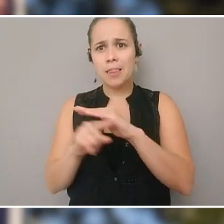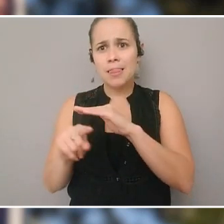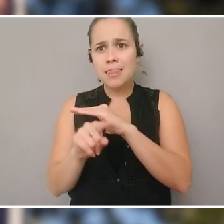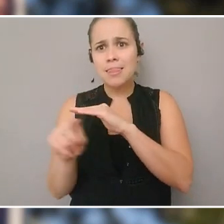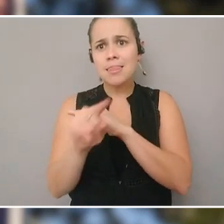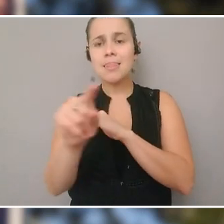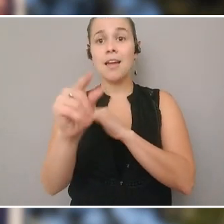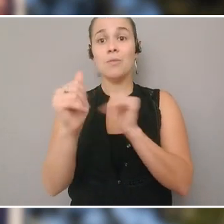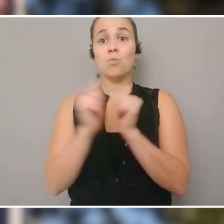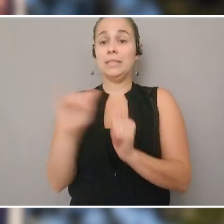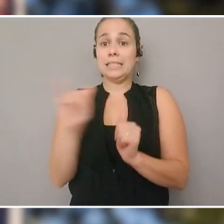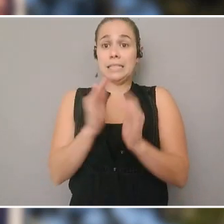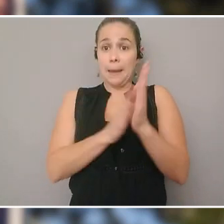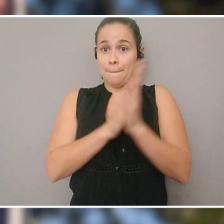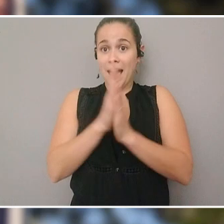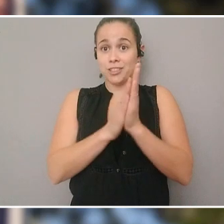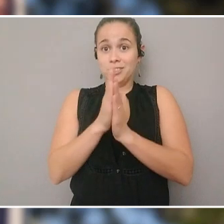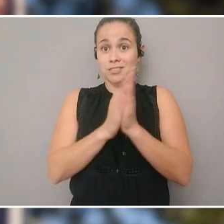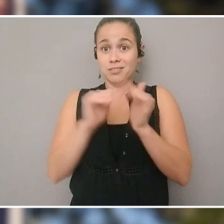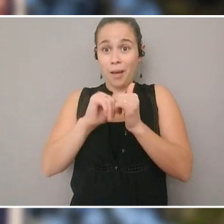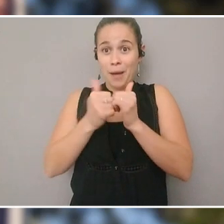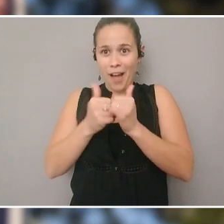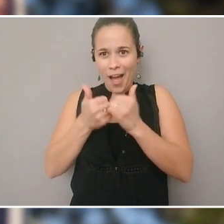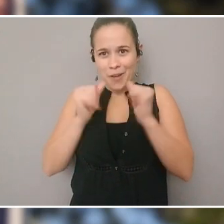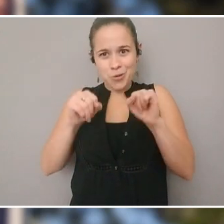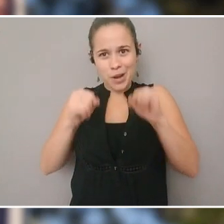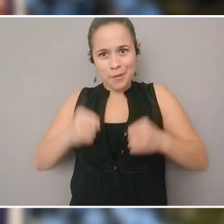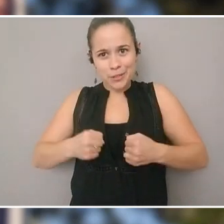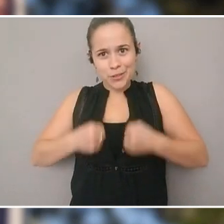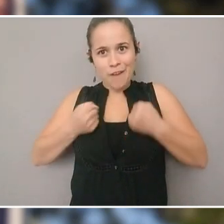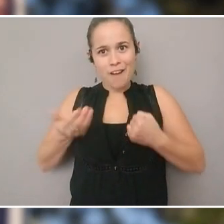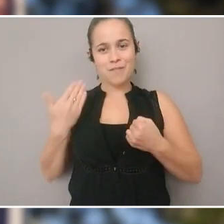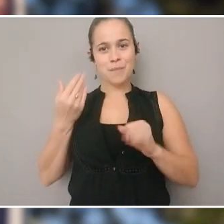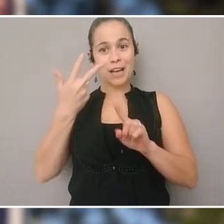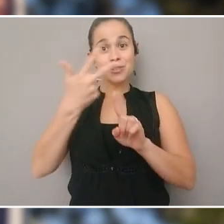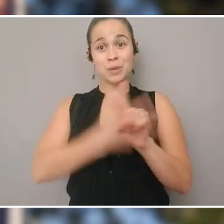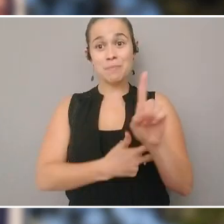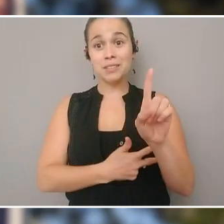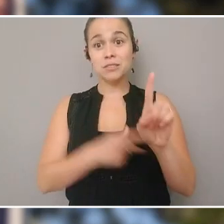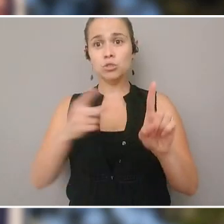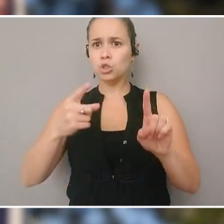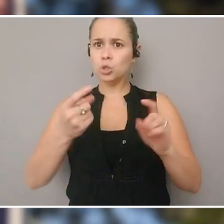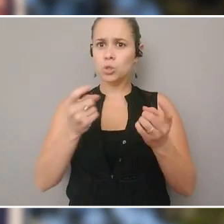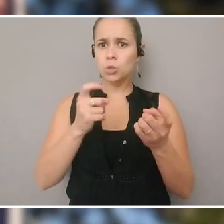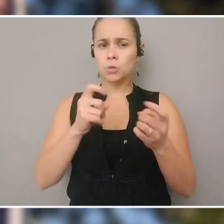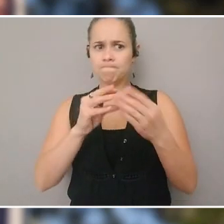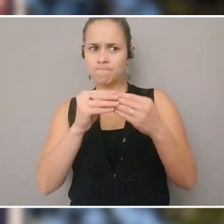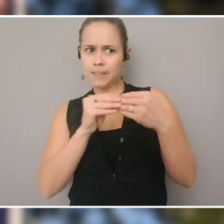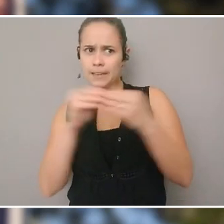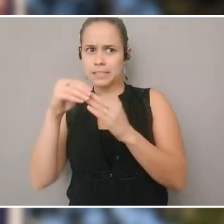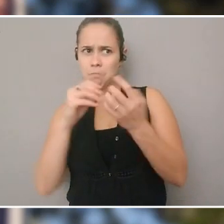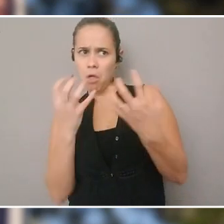pasión que les llevó hasta el final estos tres meses. Se adoptaron y